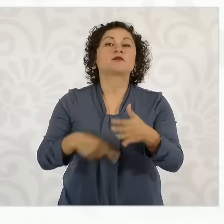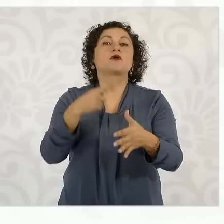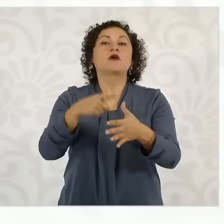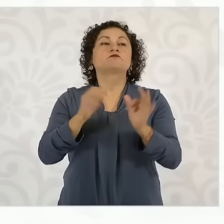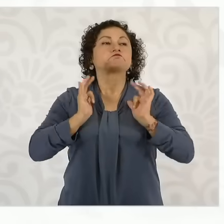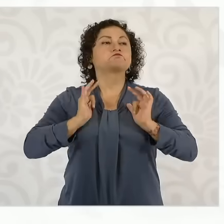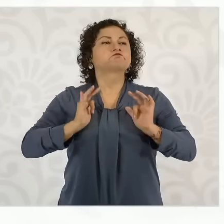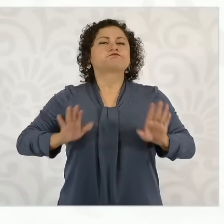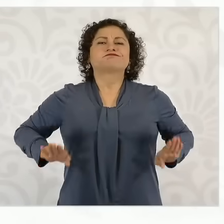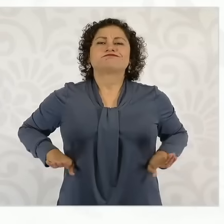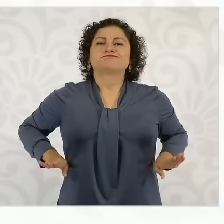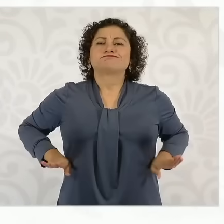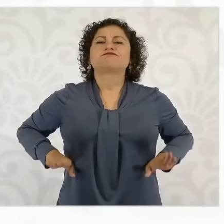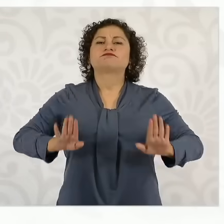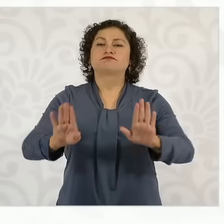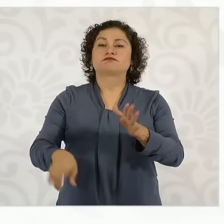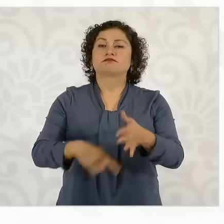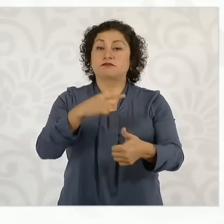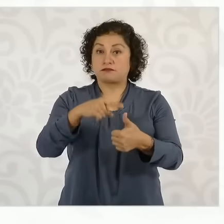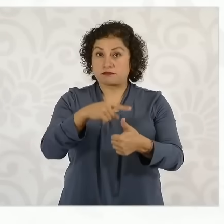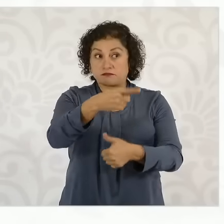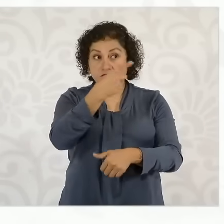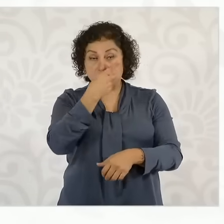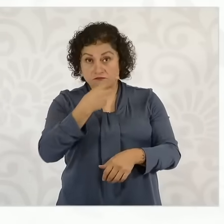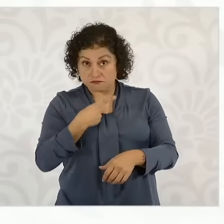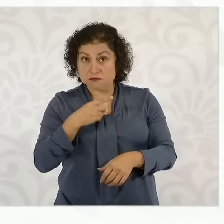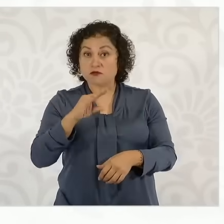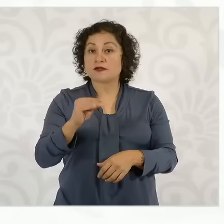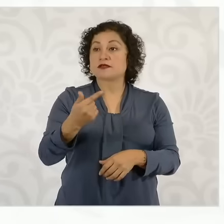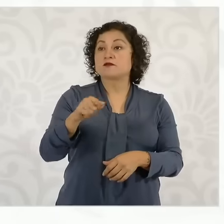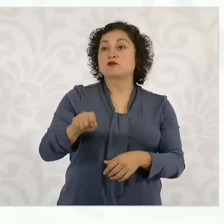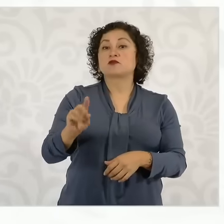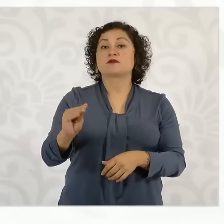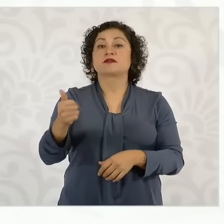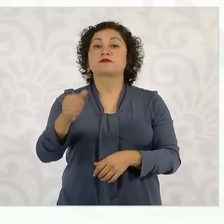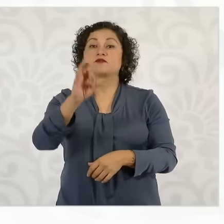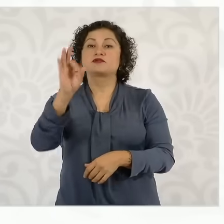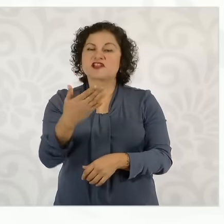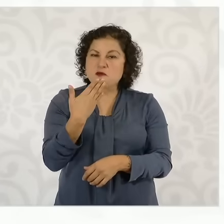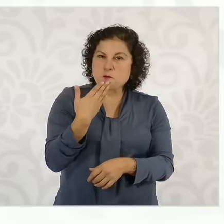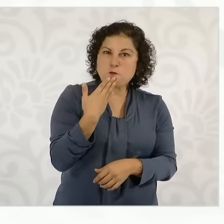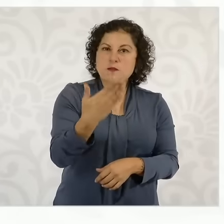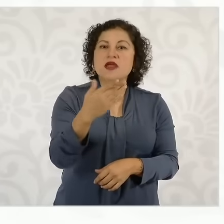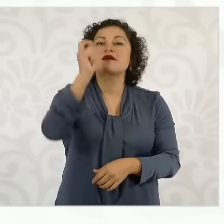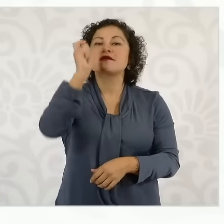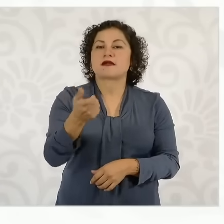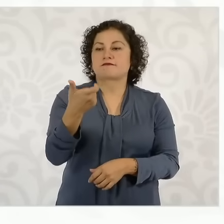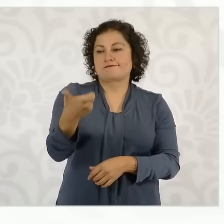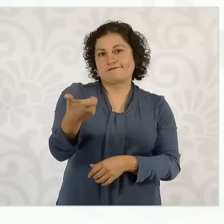precio nos califican con un 97.96% y esto que es muy importante para un transporte ferroviario,